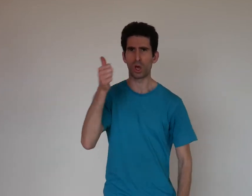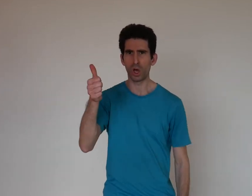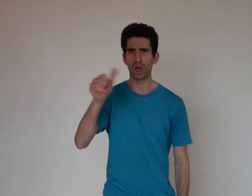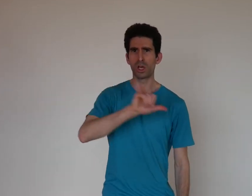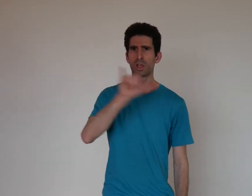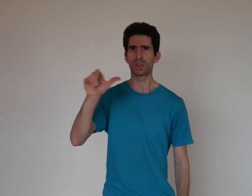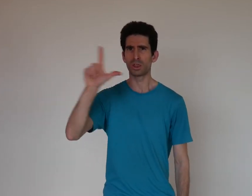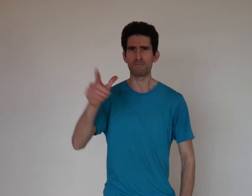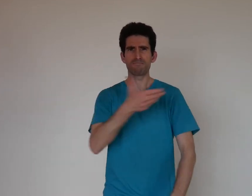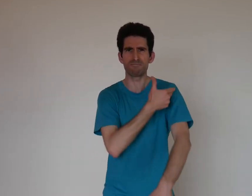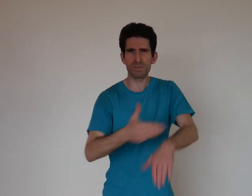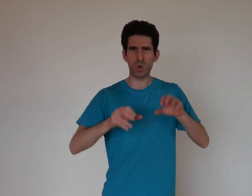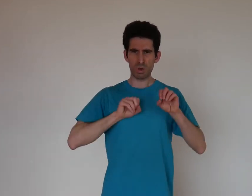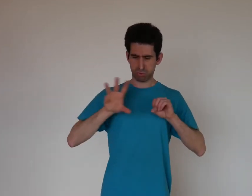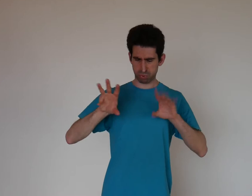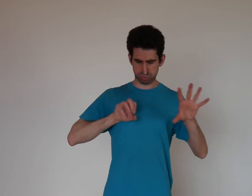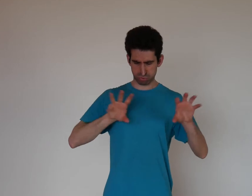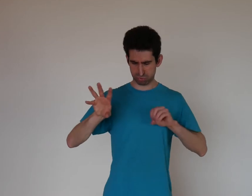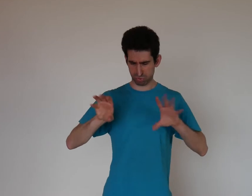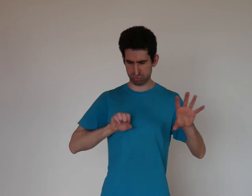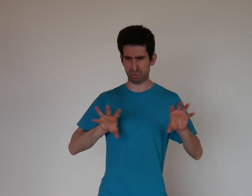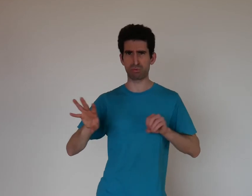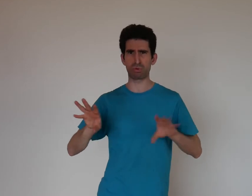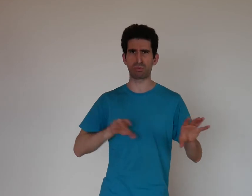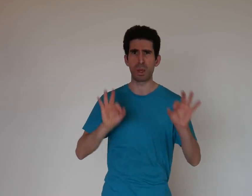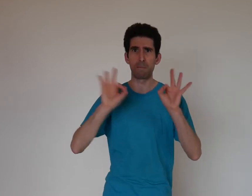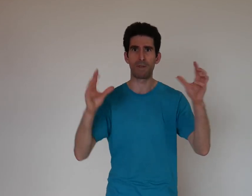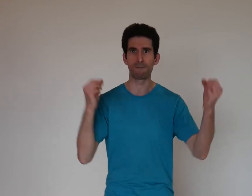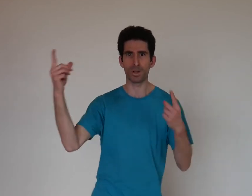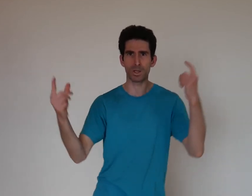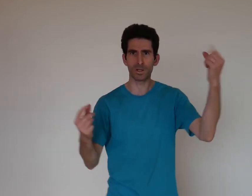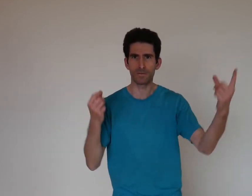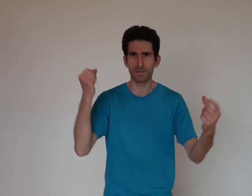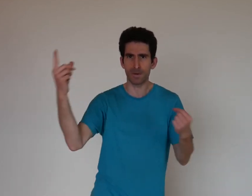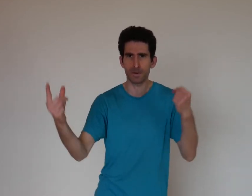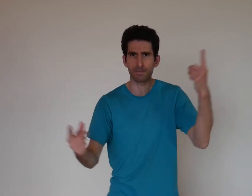1 à 2 millions de chromatophores. C'est comme un feu d'artifice !